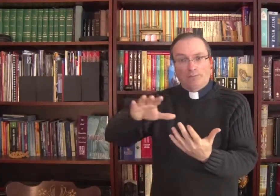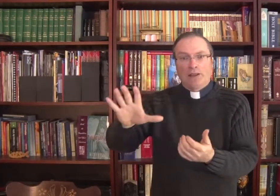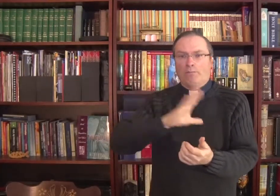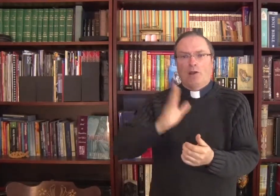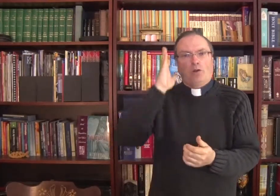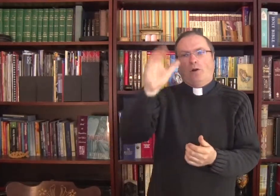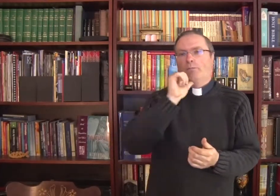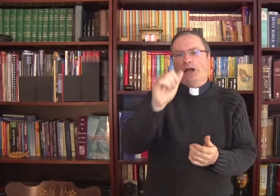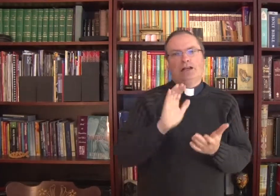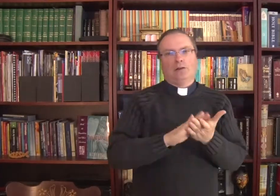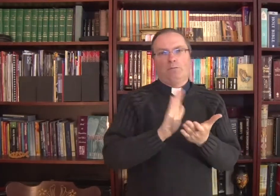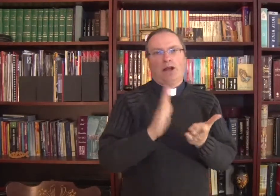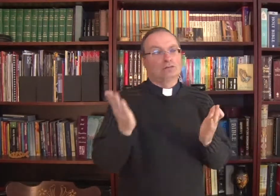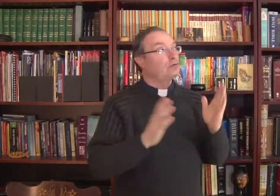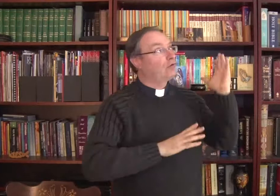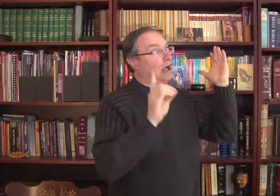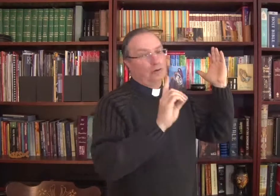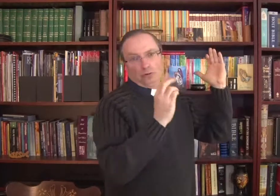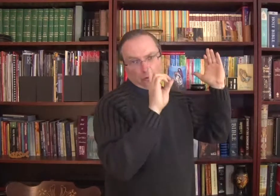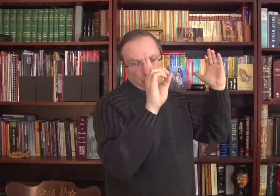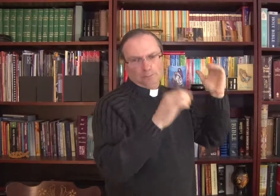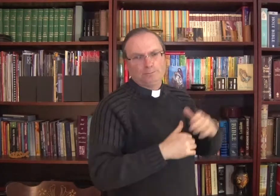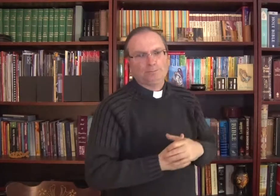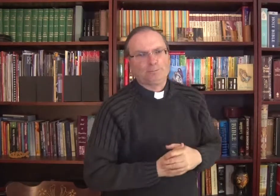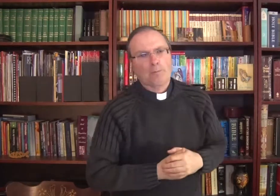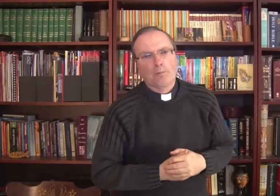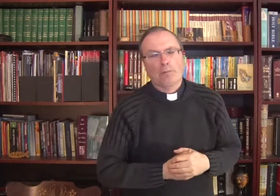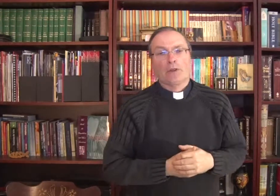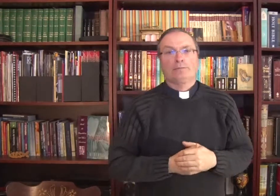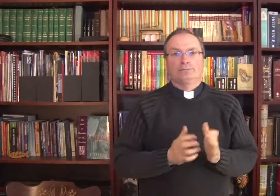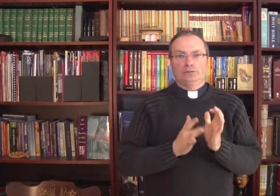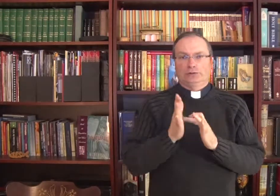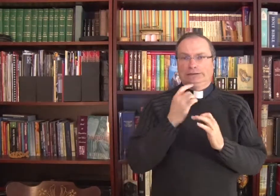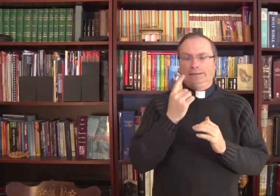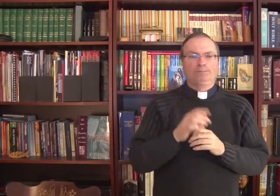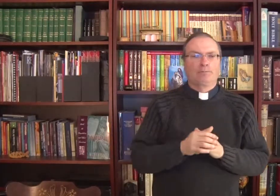mais n’auront pas de récompense devant Dieu. Jésus disait: